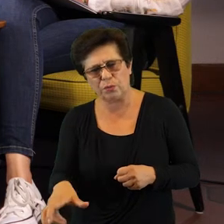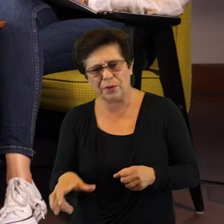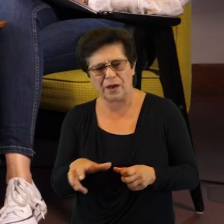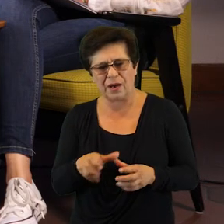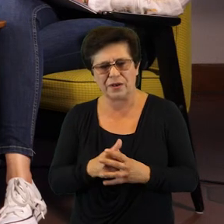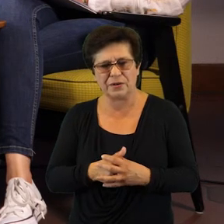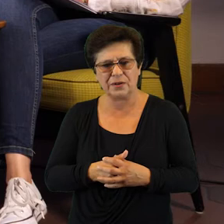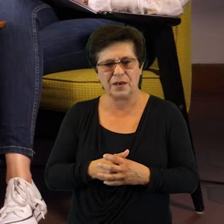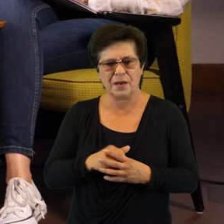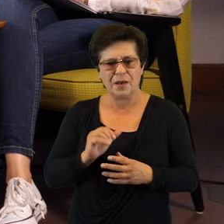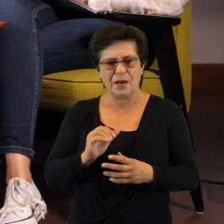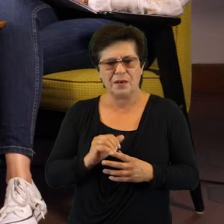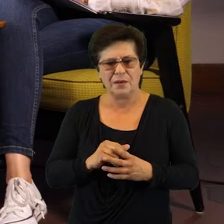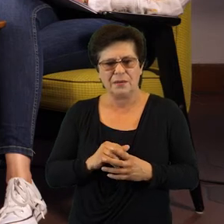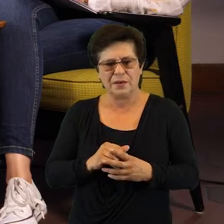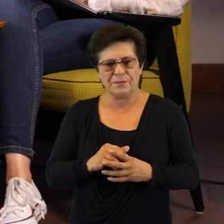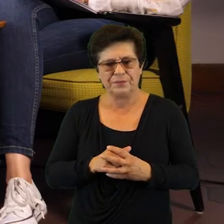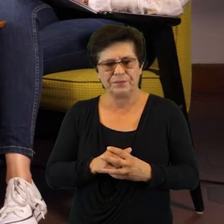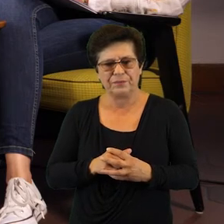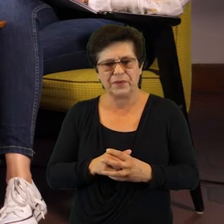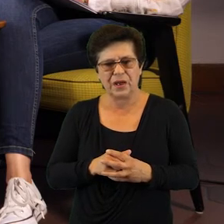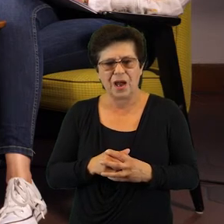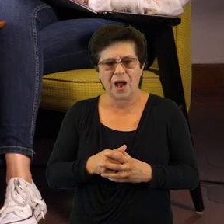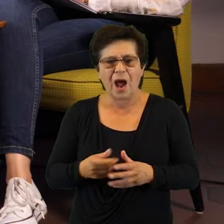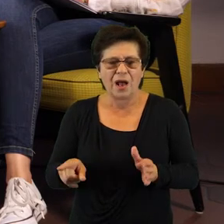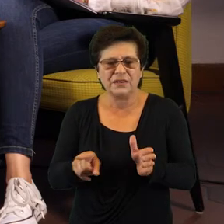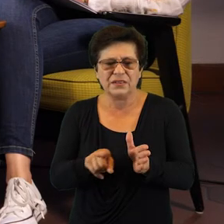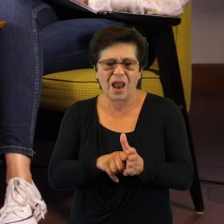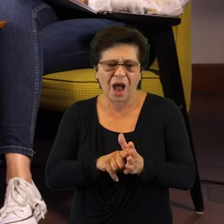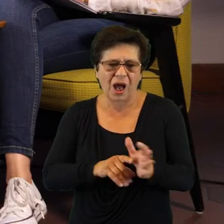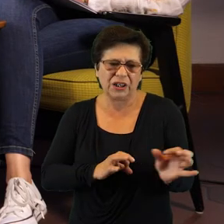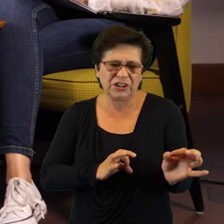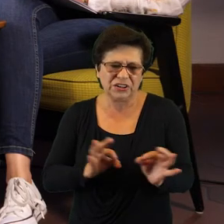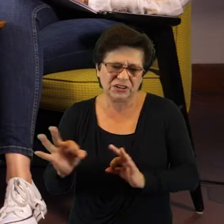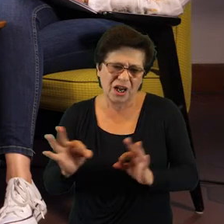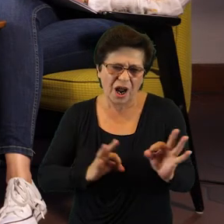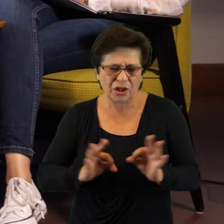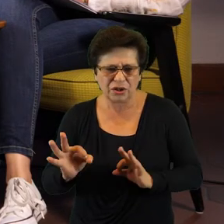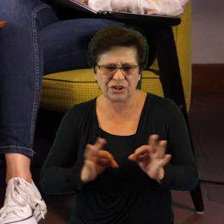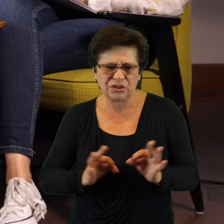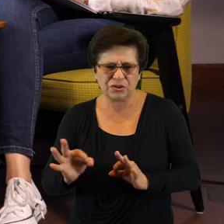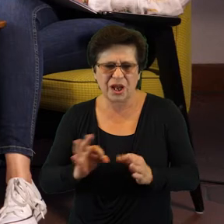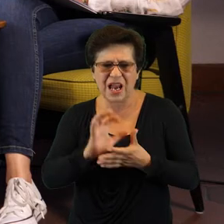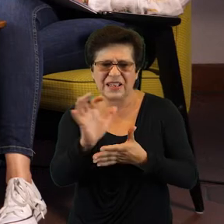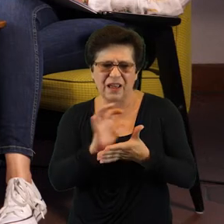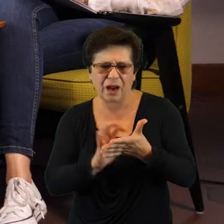dla nas, współczesnych, historyków literatury, w ogóle dla historyków Polski i tak dalej.